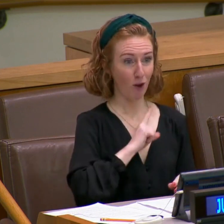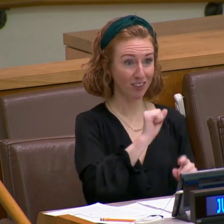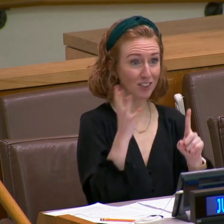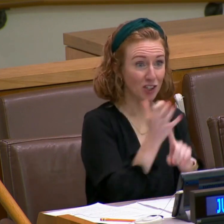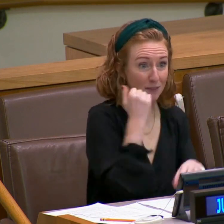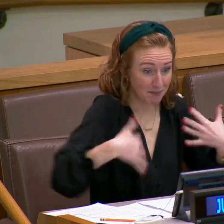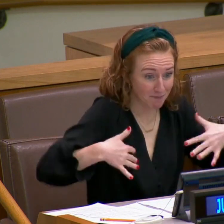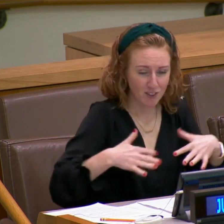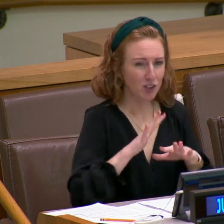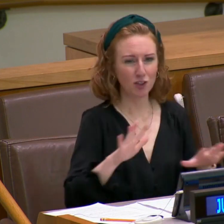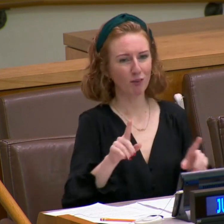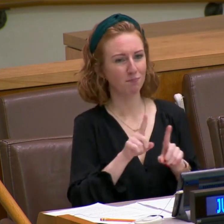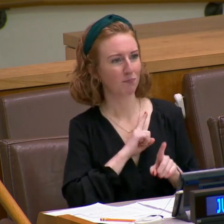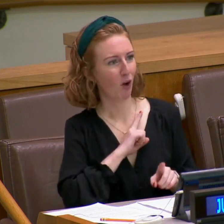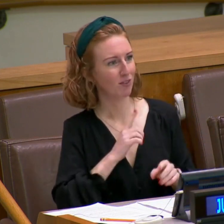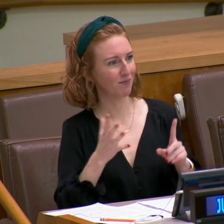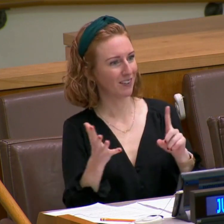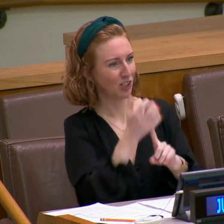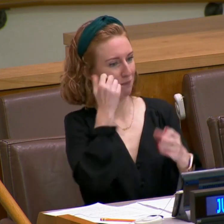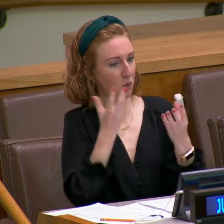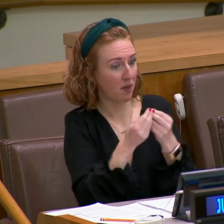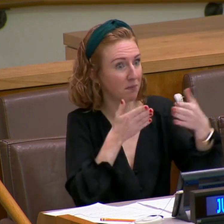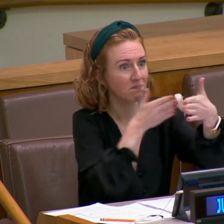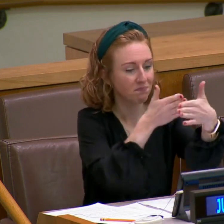inspiradoras solo por sus logros, y no porque los hayan